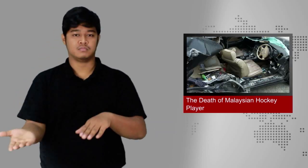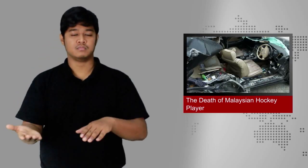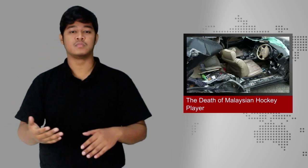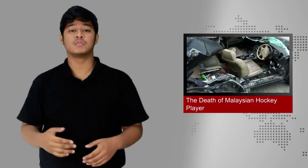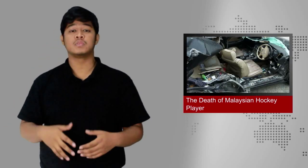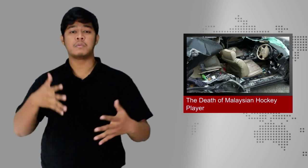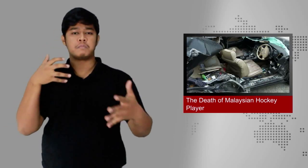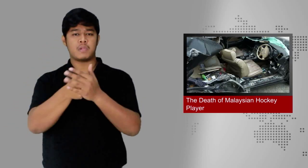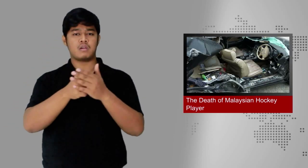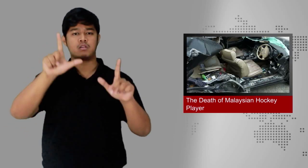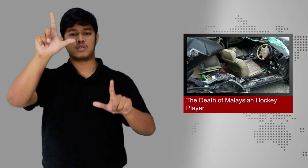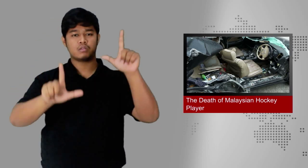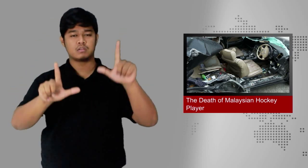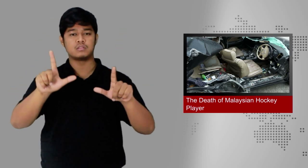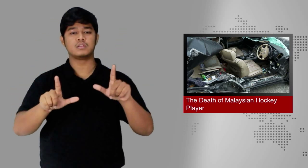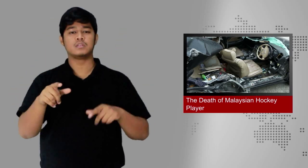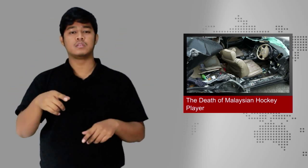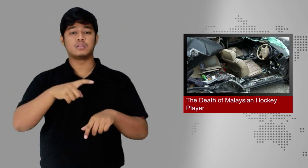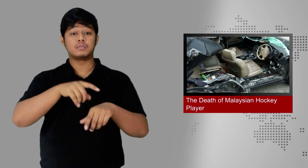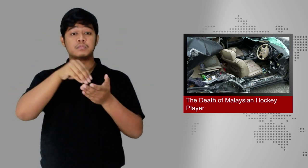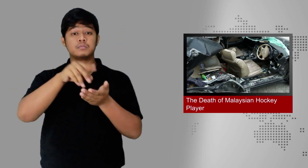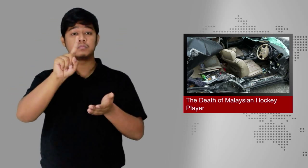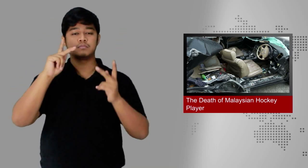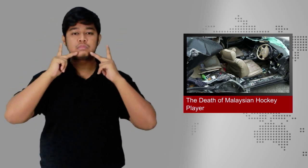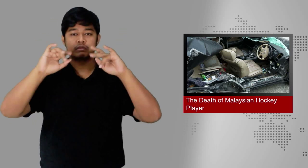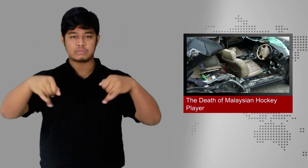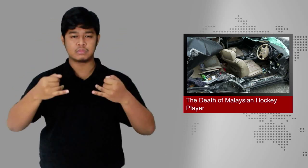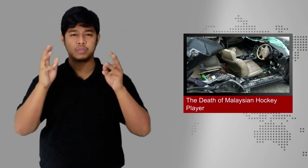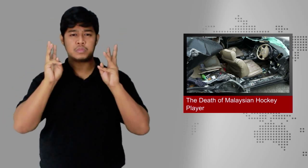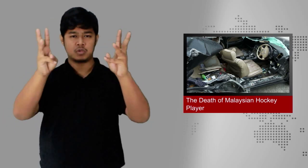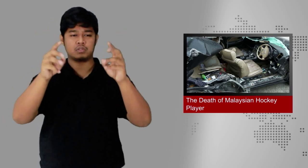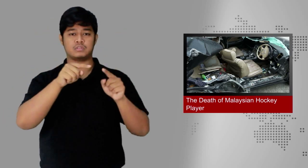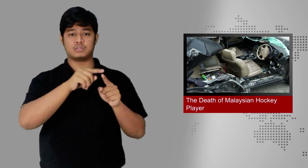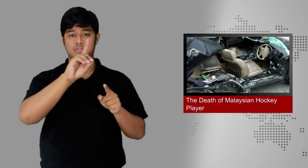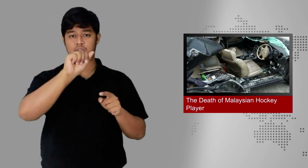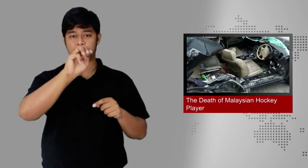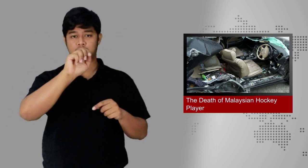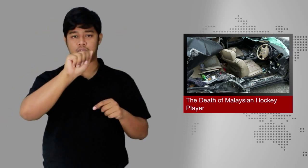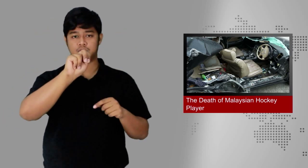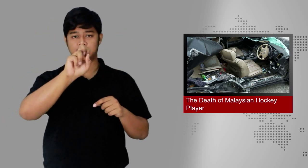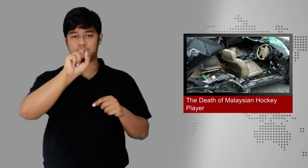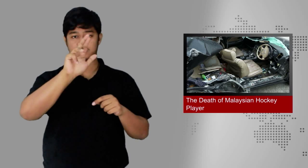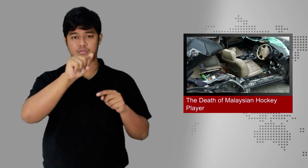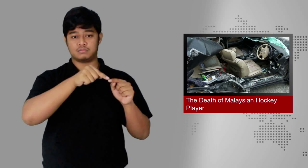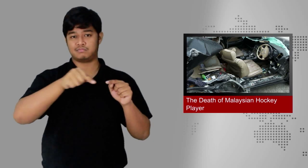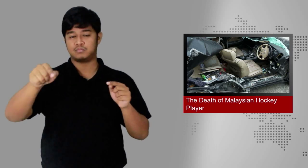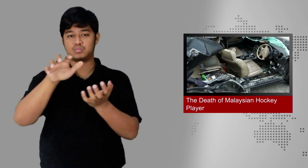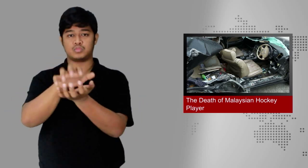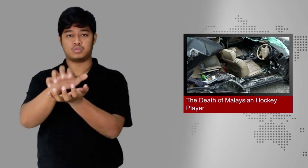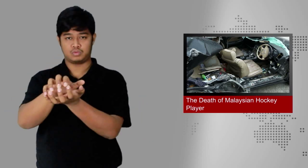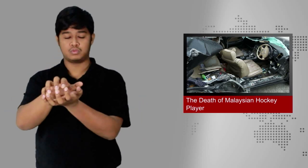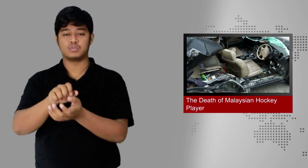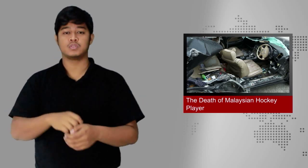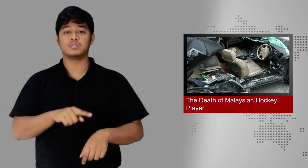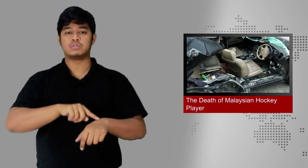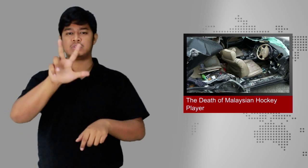..telah meninggal dunia akibat langgar sebuah lori di Kelana Jaya, lebuhraya Damansara-Puchong.